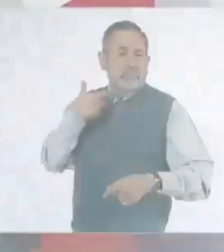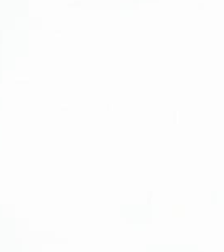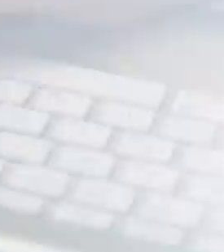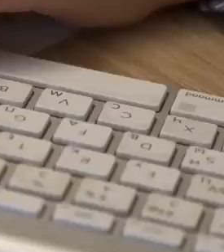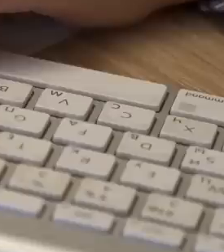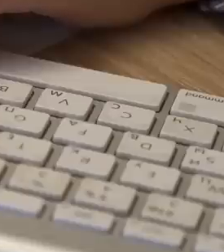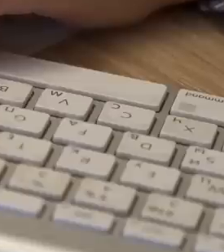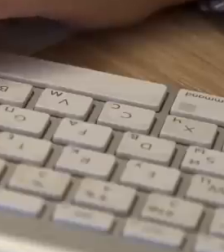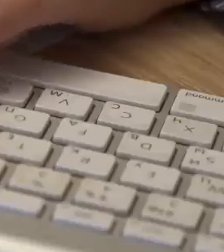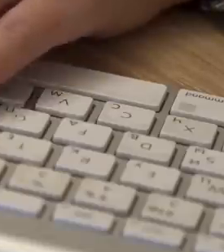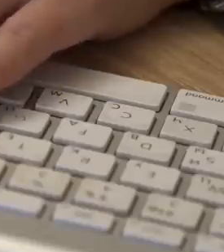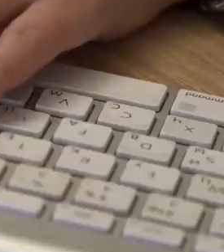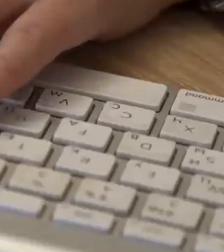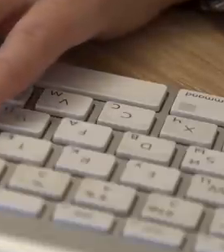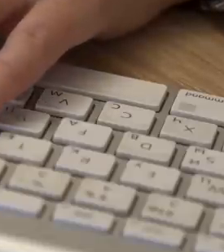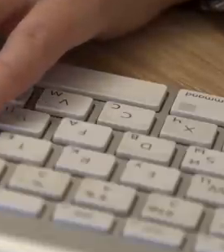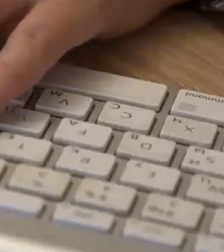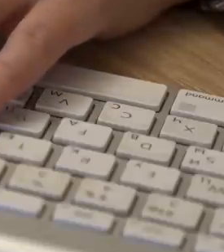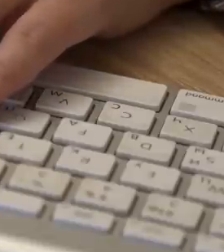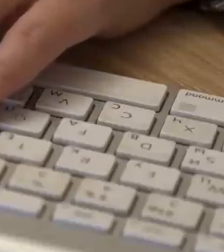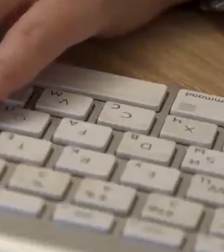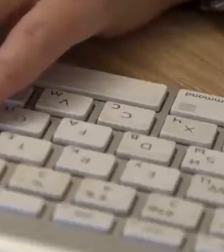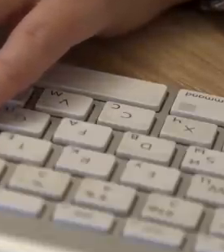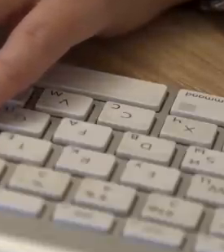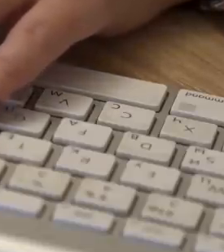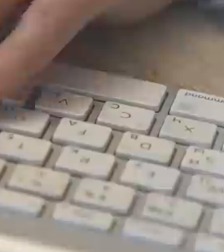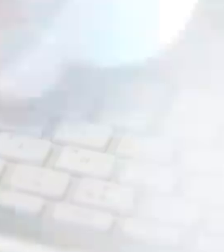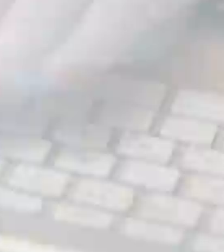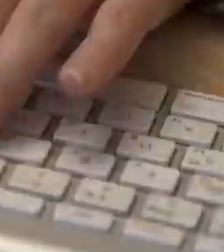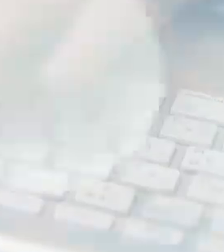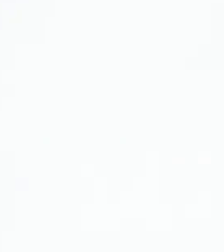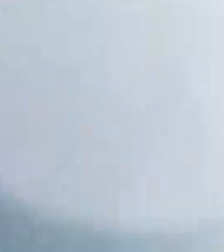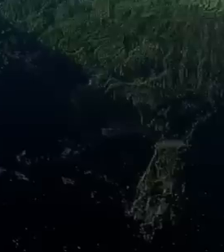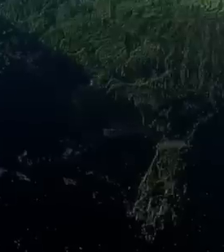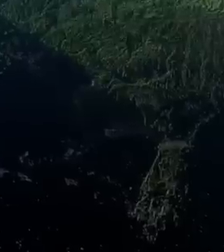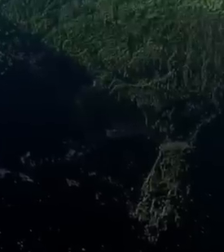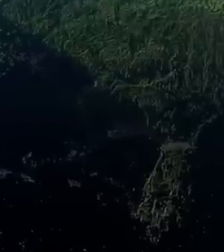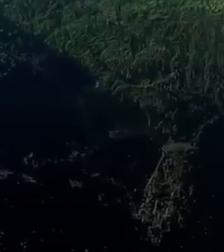el modelo económico en México y se trabaja de forma importante para atraer inversionistas